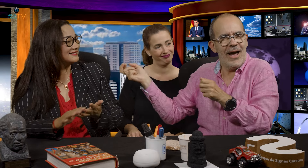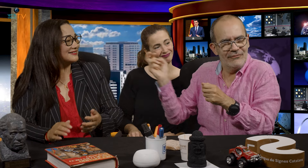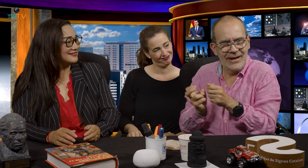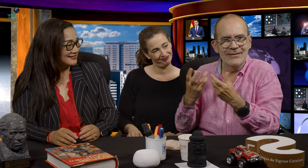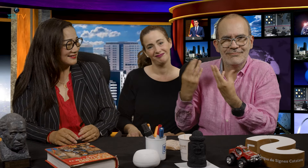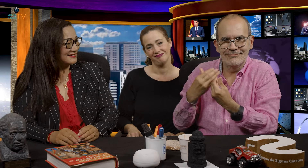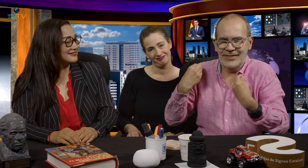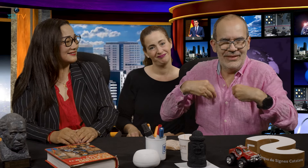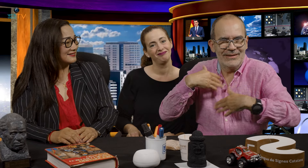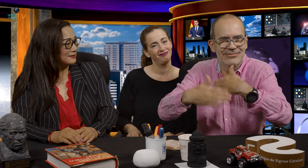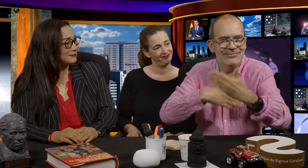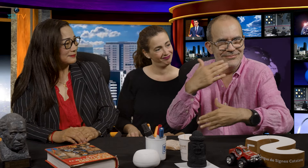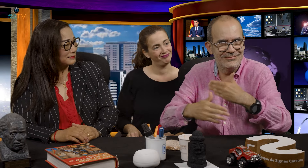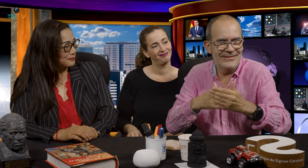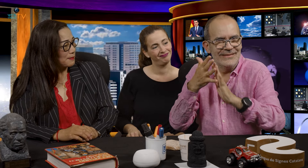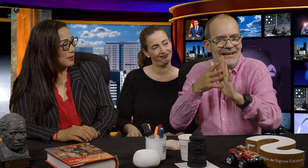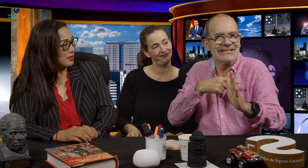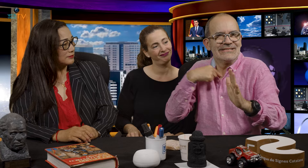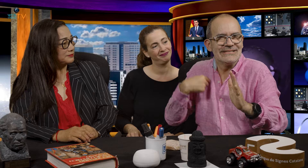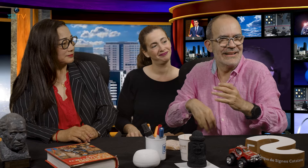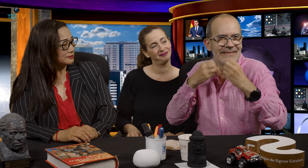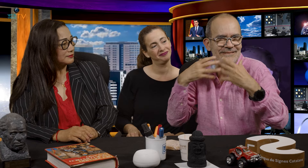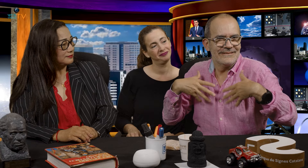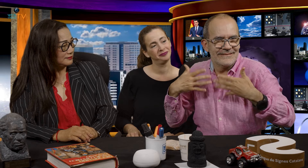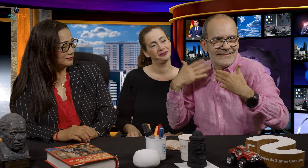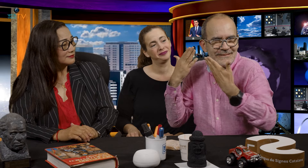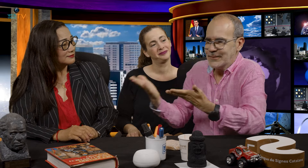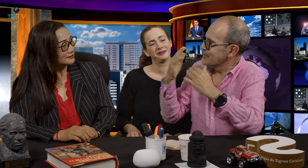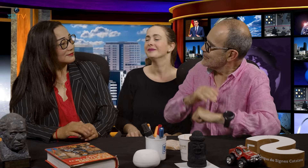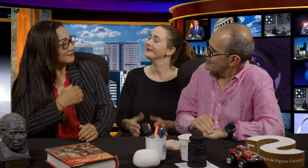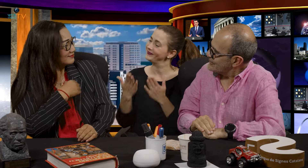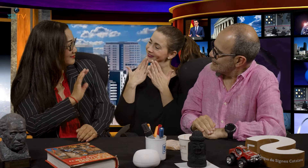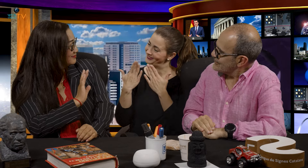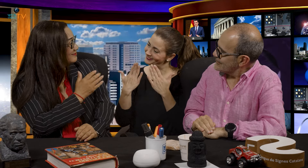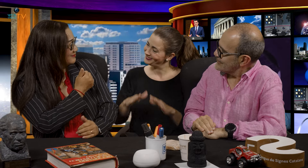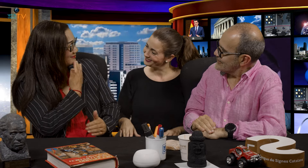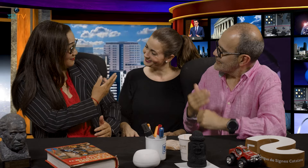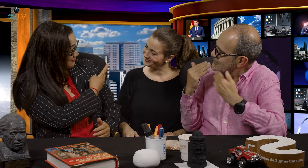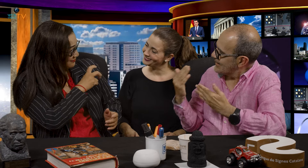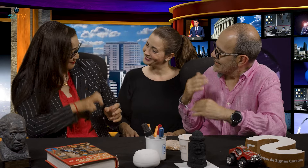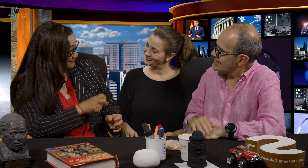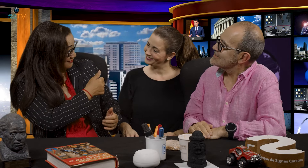y darnos un rato ameno con la lengua de signos china. Ha sido muy simpática. De nada y gracias a vosotros.